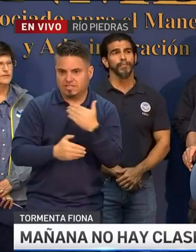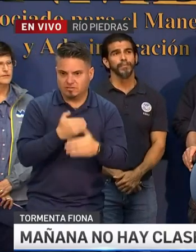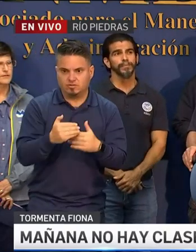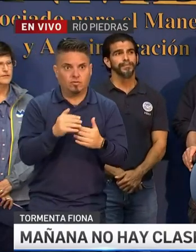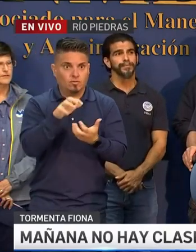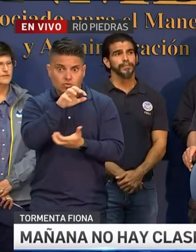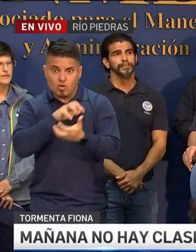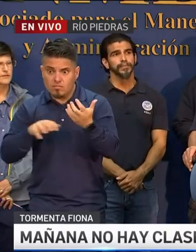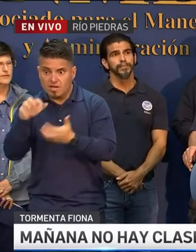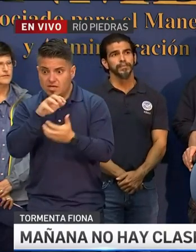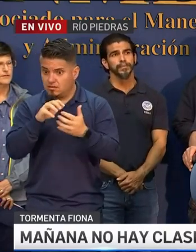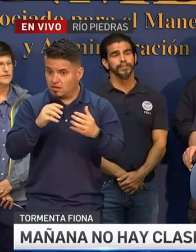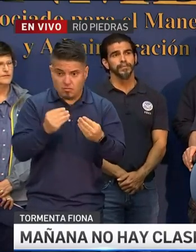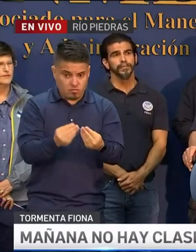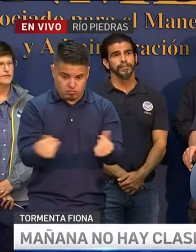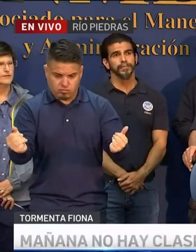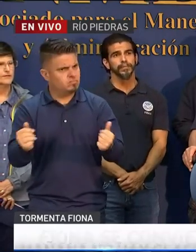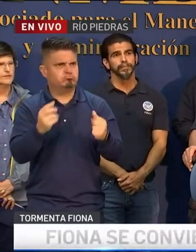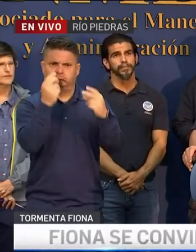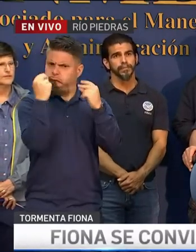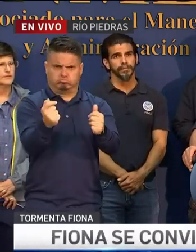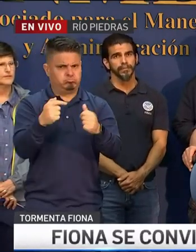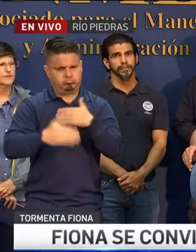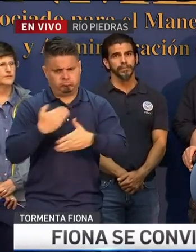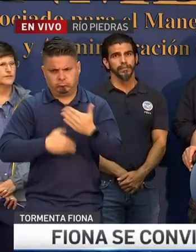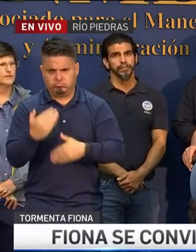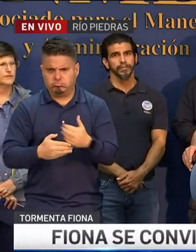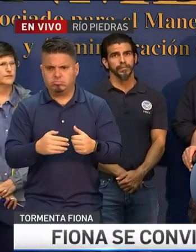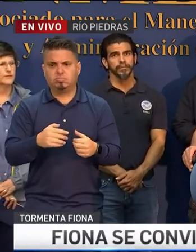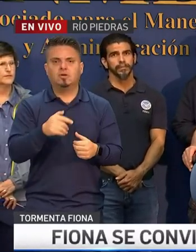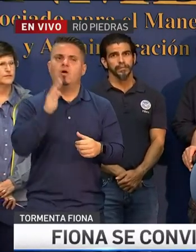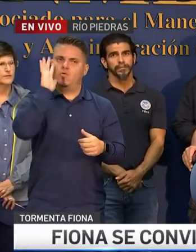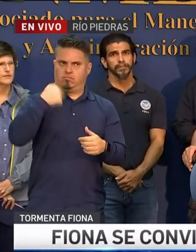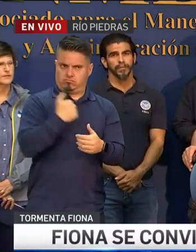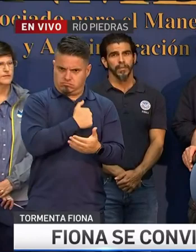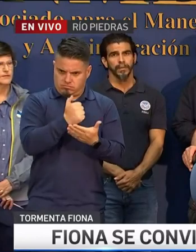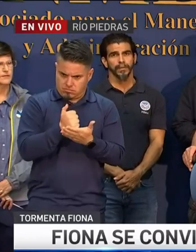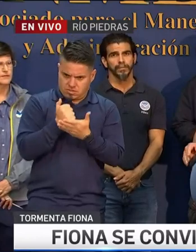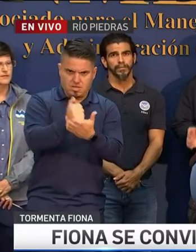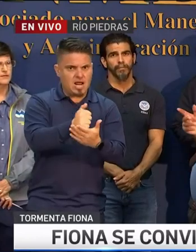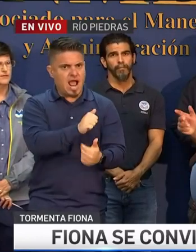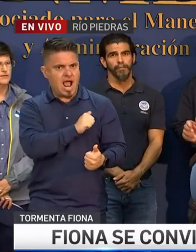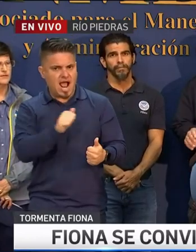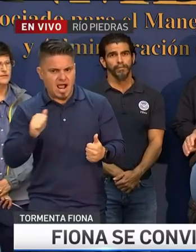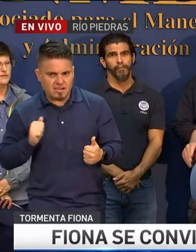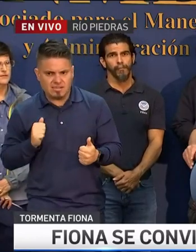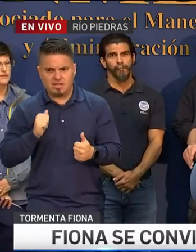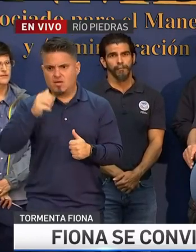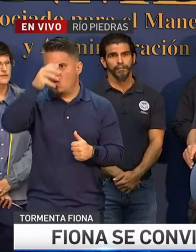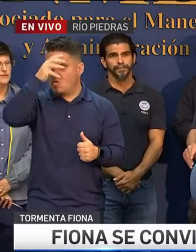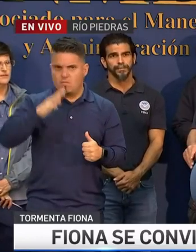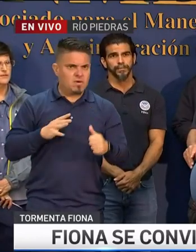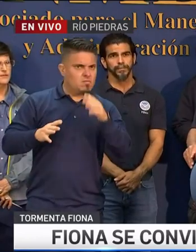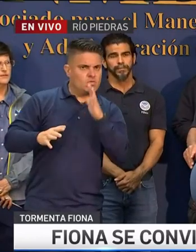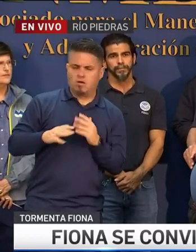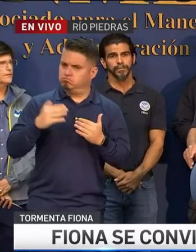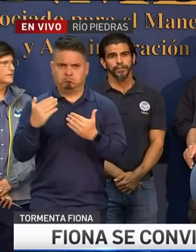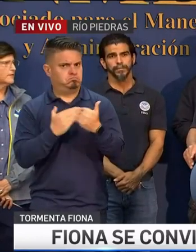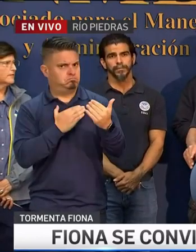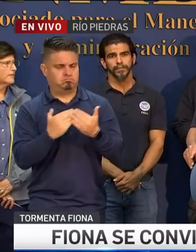EMERGENCIA FEDERAL QUE ESO